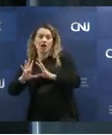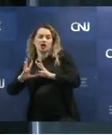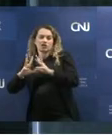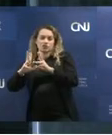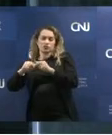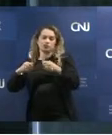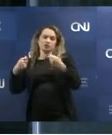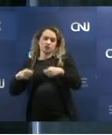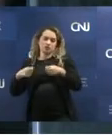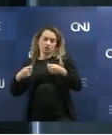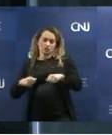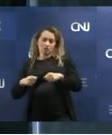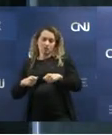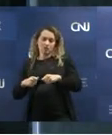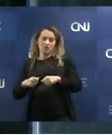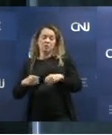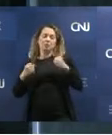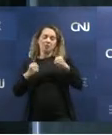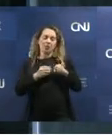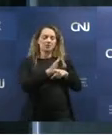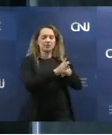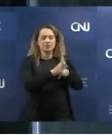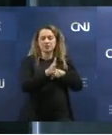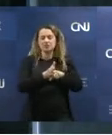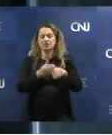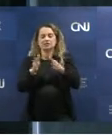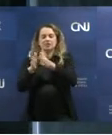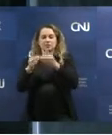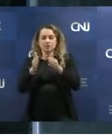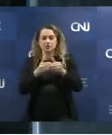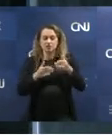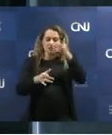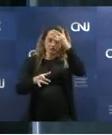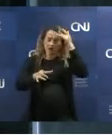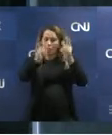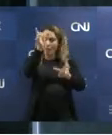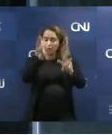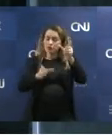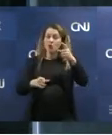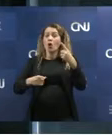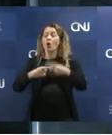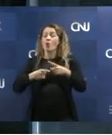seja interrogatório, citação do real, porque quando mesmo depois de quatro